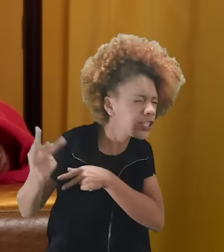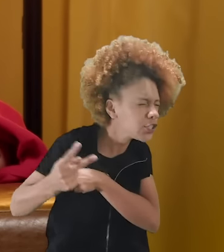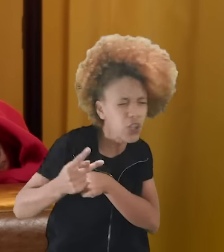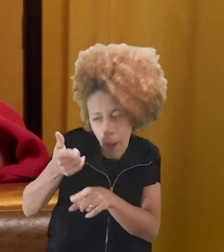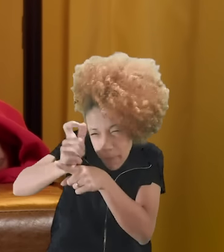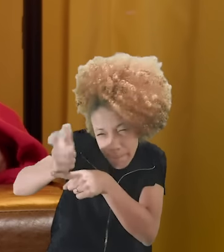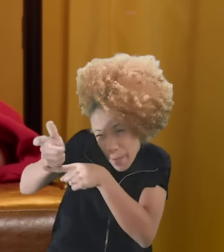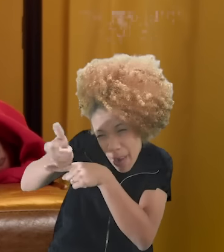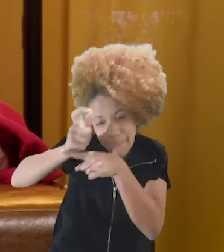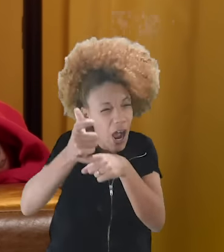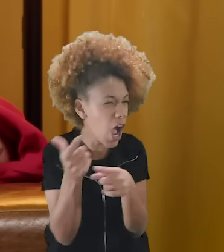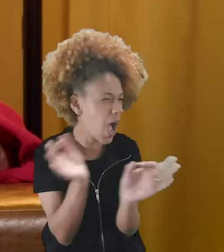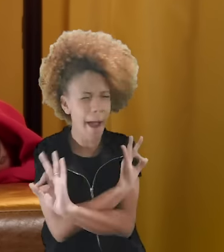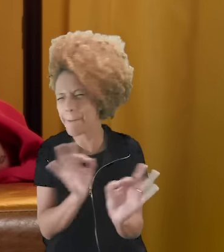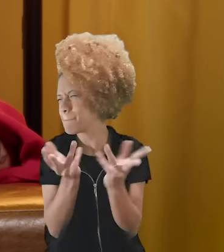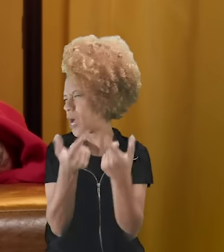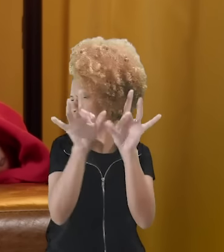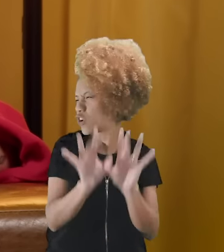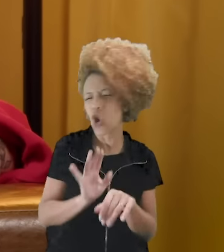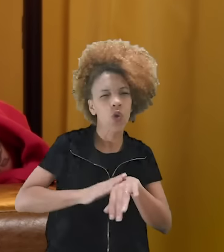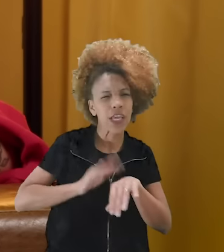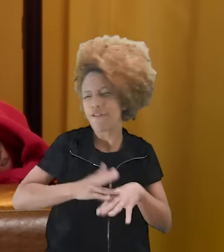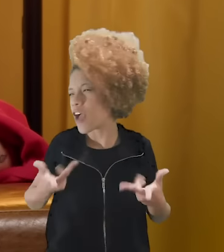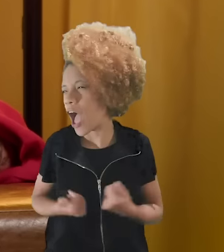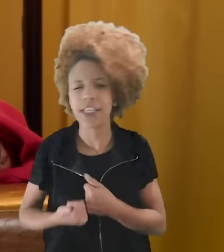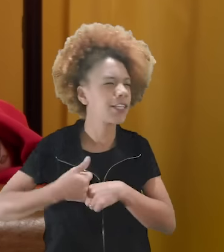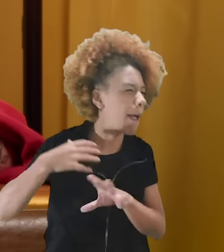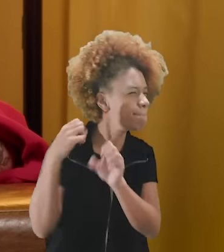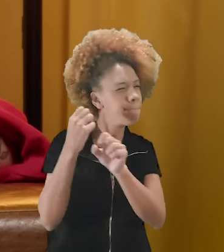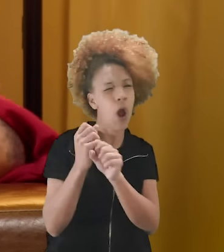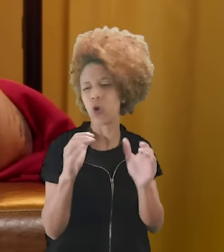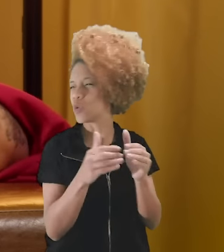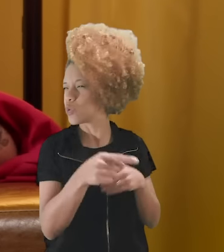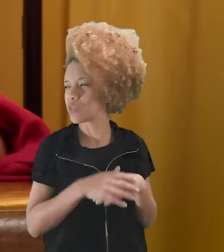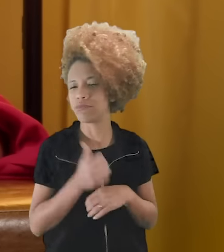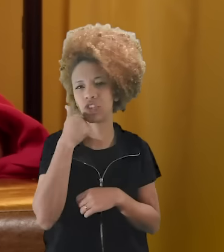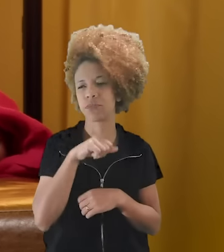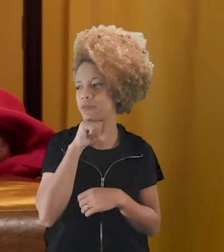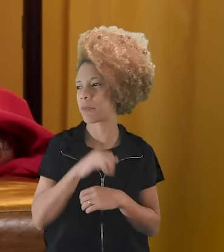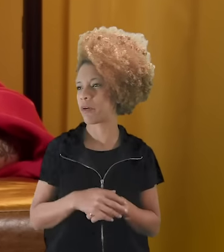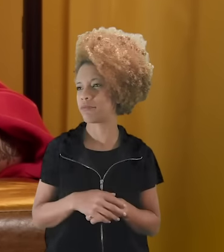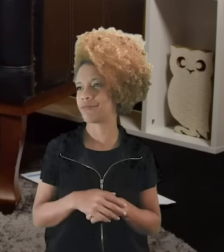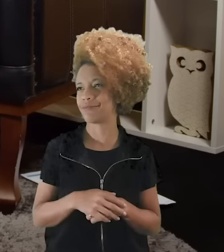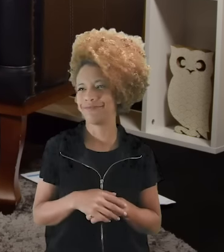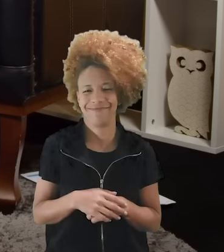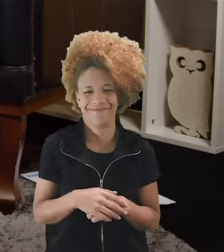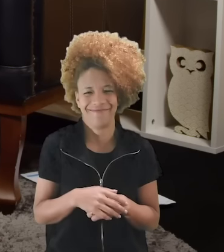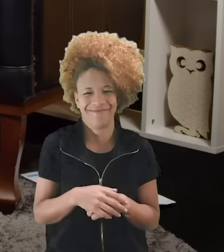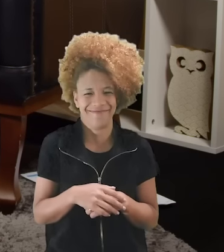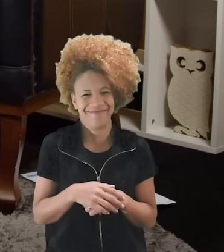dois adversários o Maurício excepcional o que ele faz e traz o ponto pra equipe do timinhos da mamãe